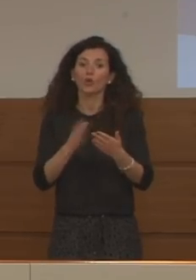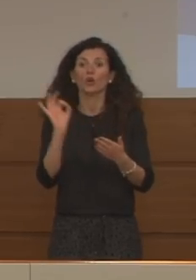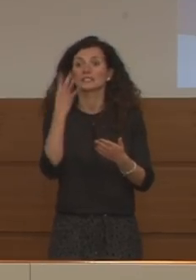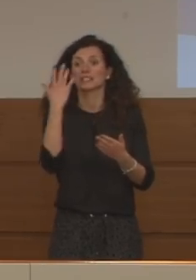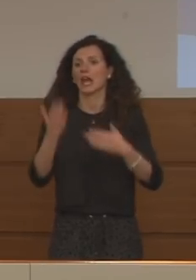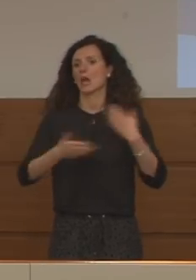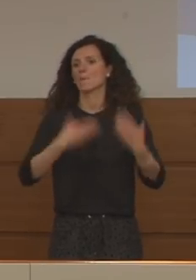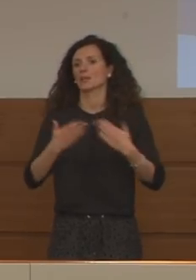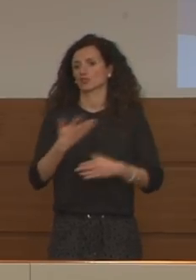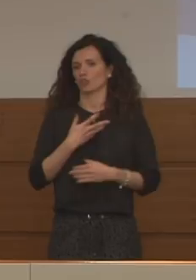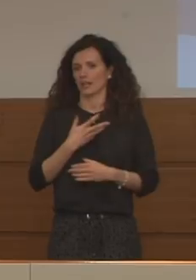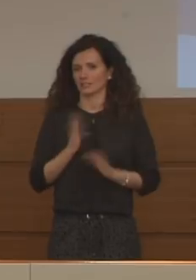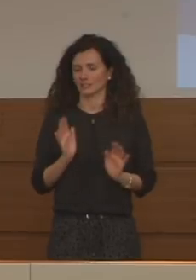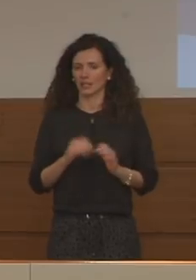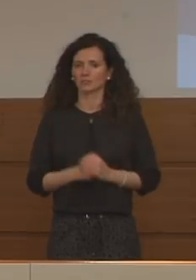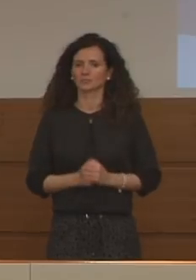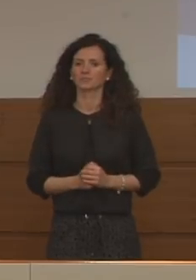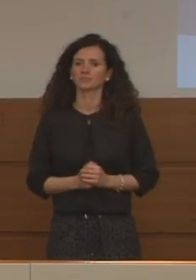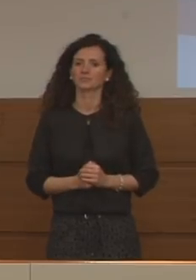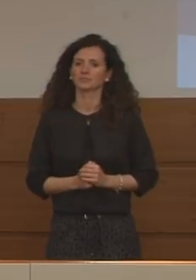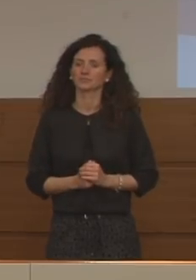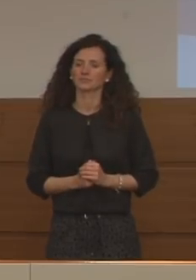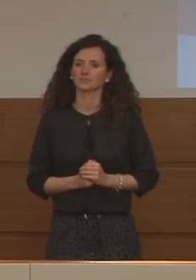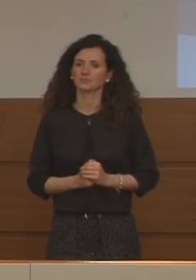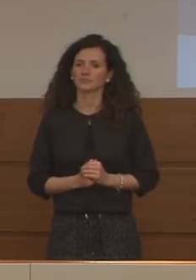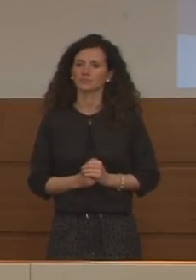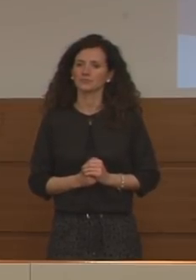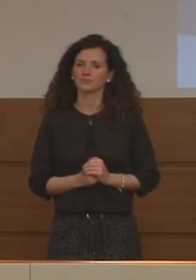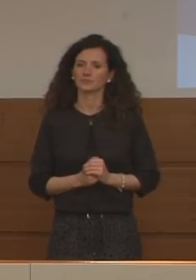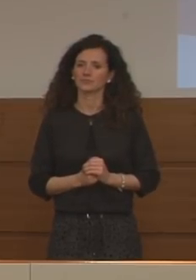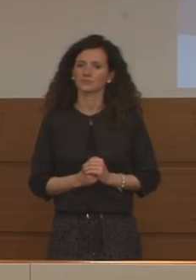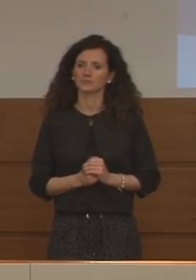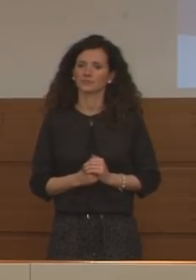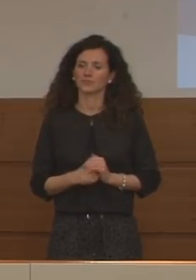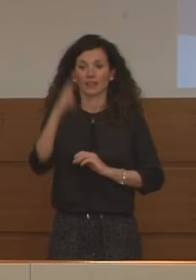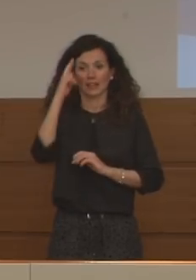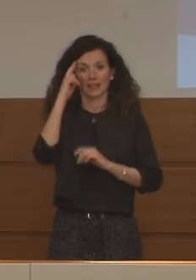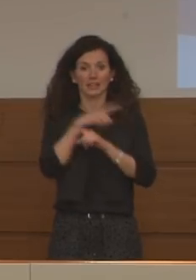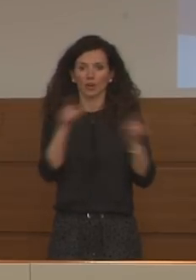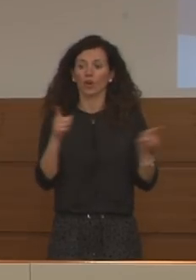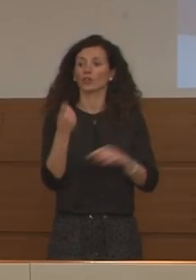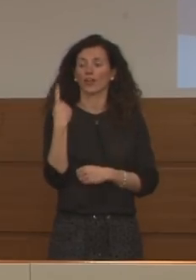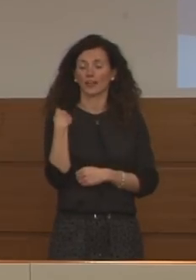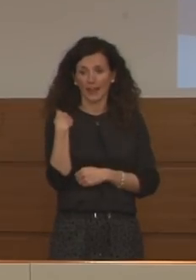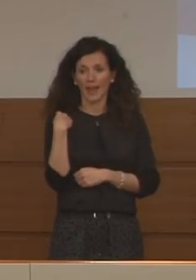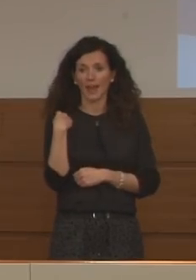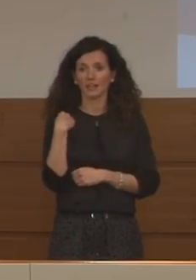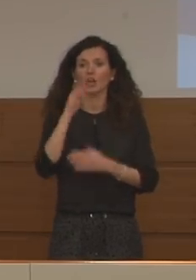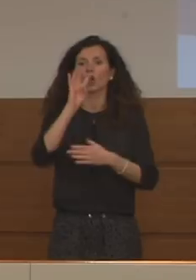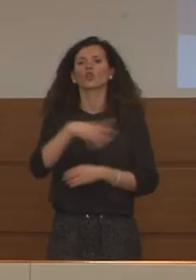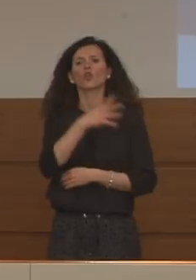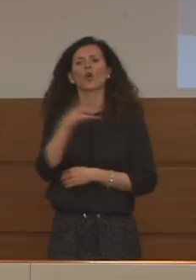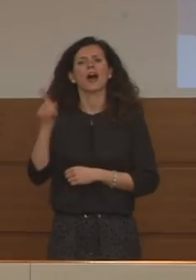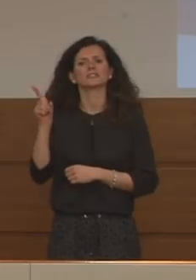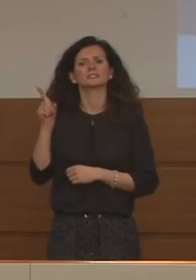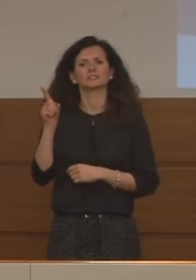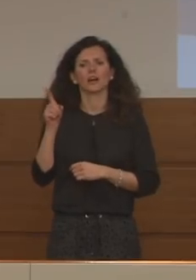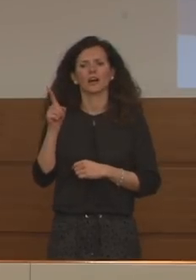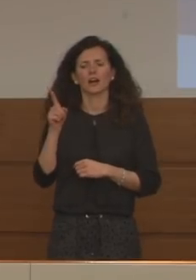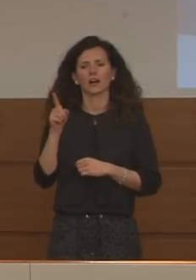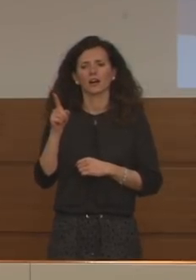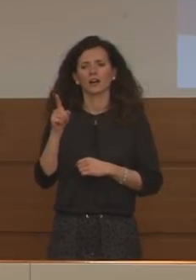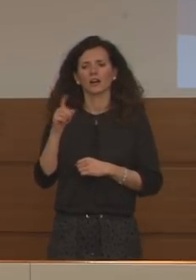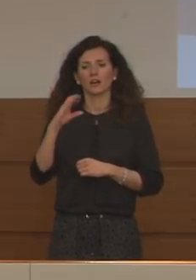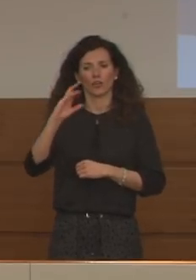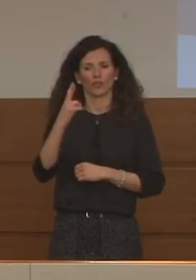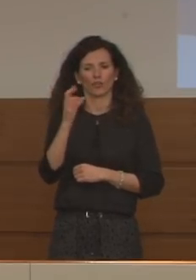anche ricordare che ieri c'è stato un terremoto in Croazia e